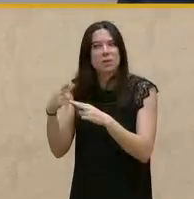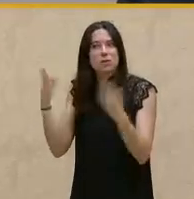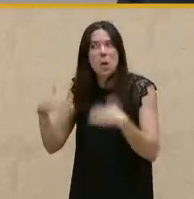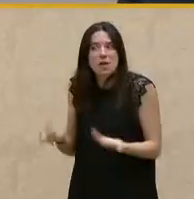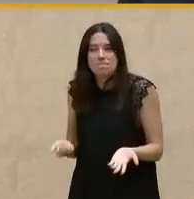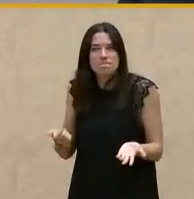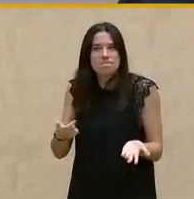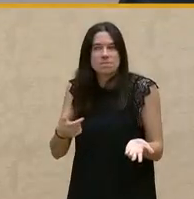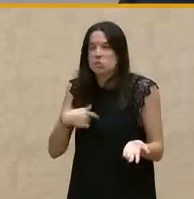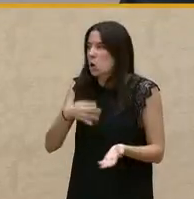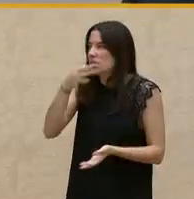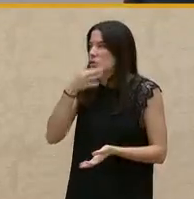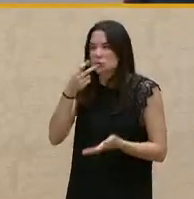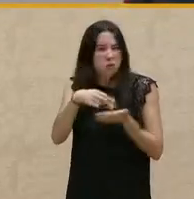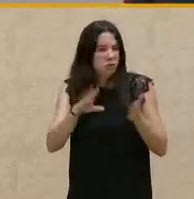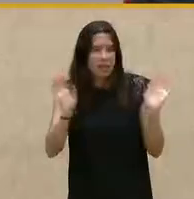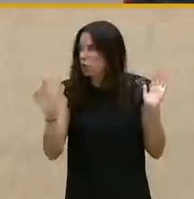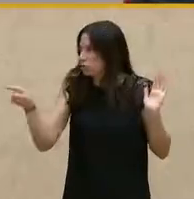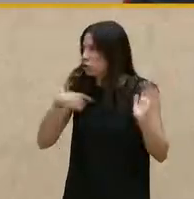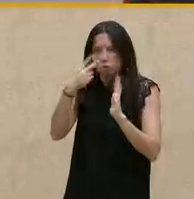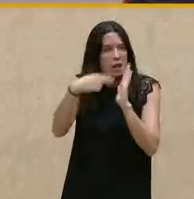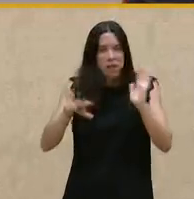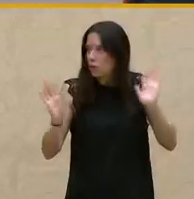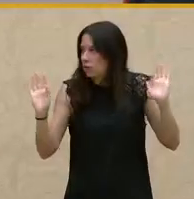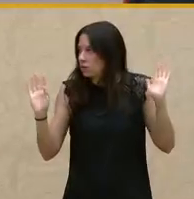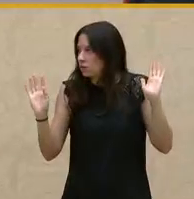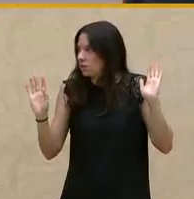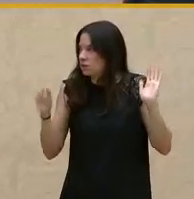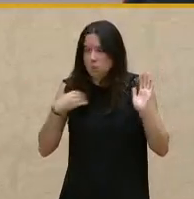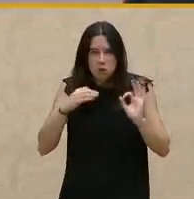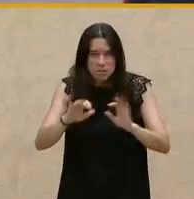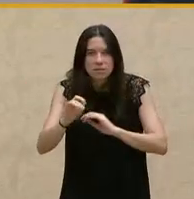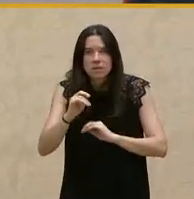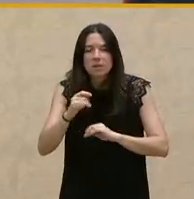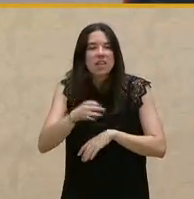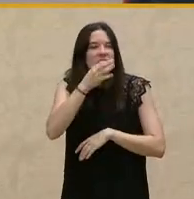discurso, no estoy leyendo, esto es lo que está aquí, mis discursos son espontáneos),